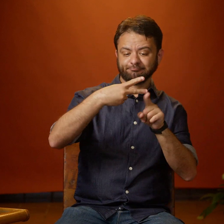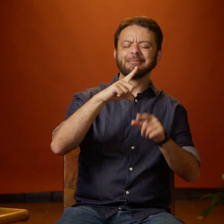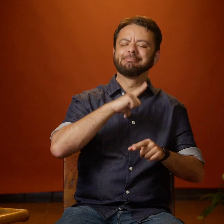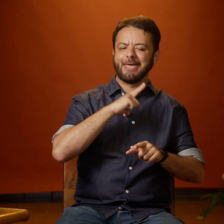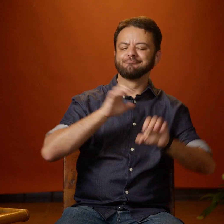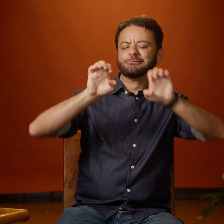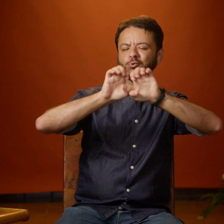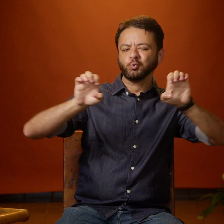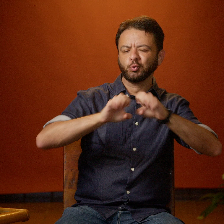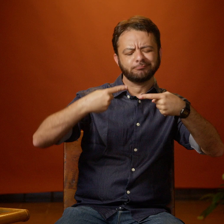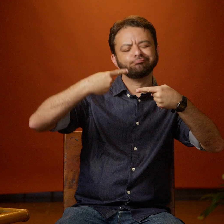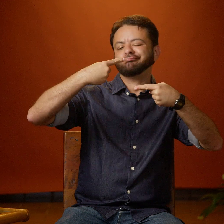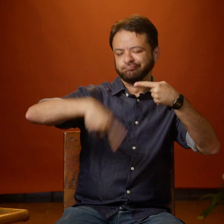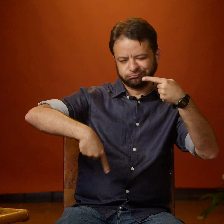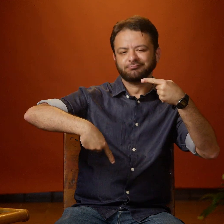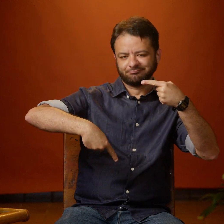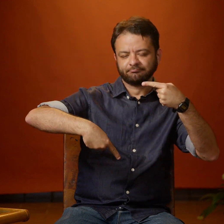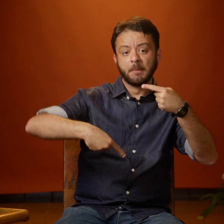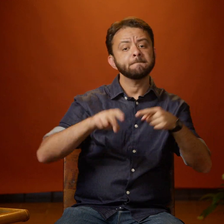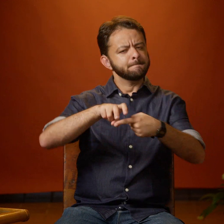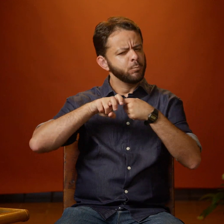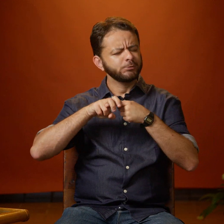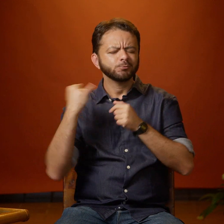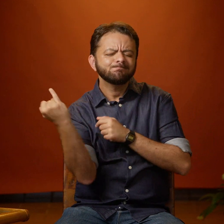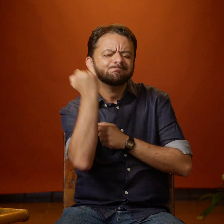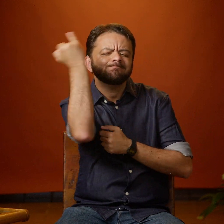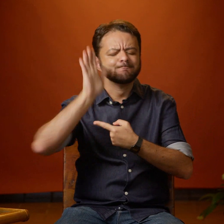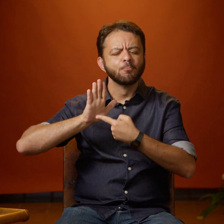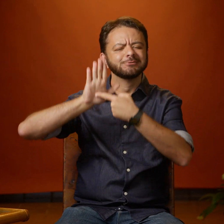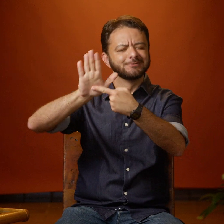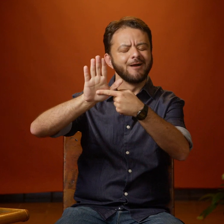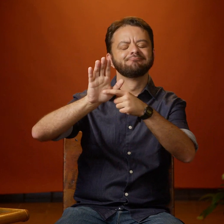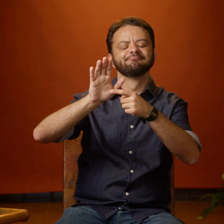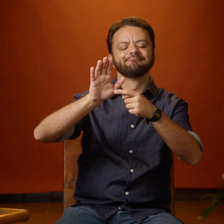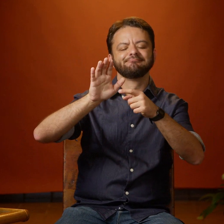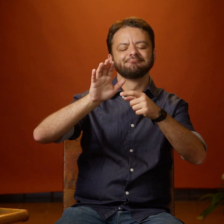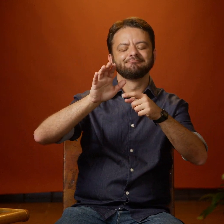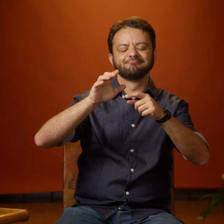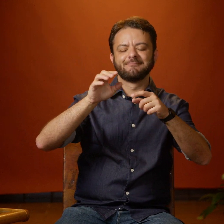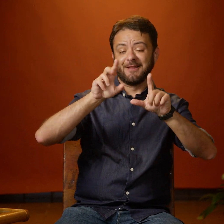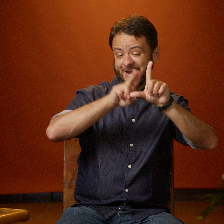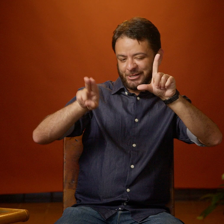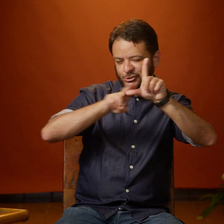E tem estruturas que são quebradas, que já não combinam tanto. Mas é por isso que é importante mostrar